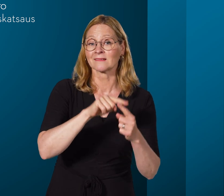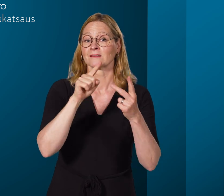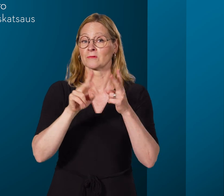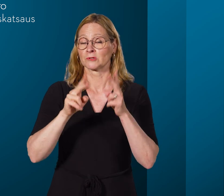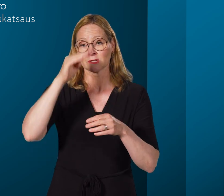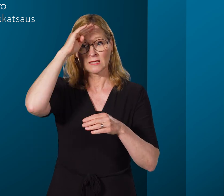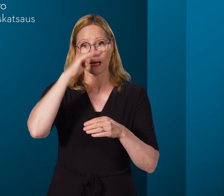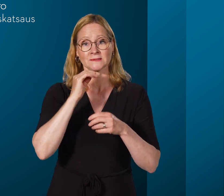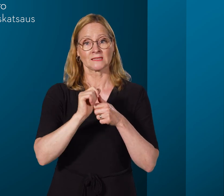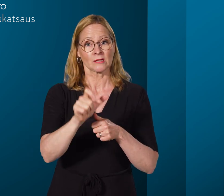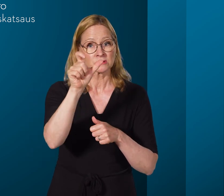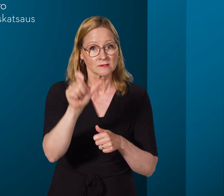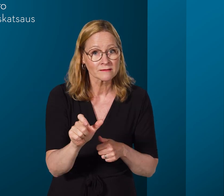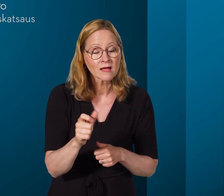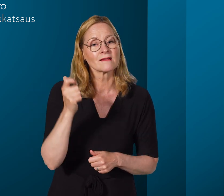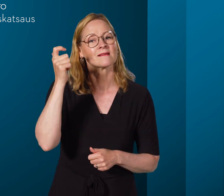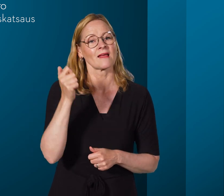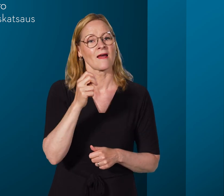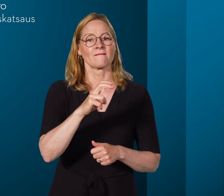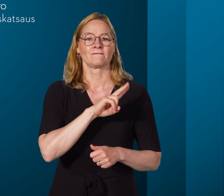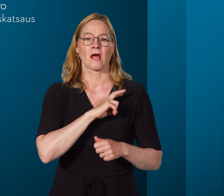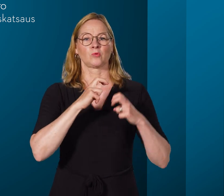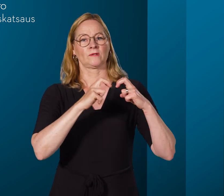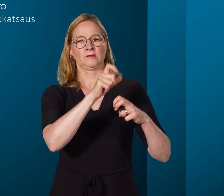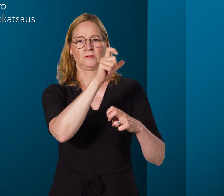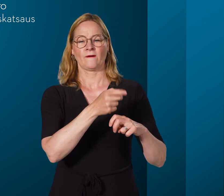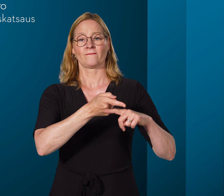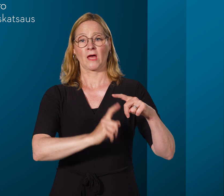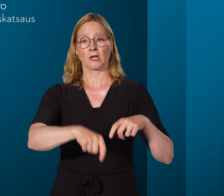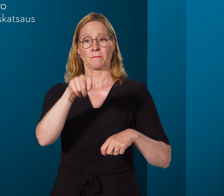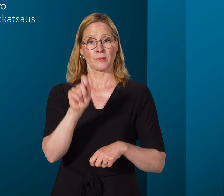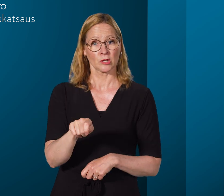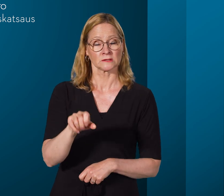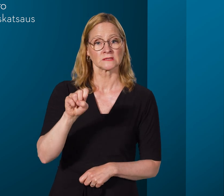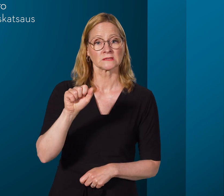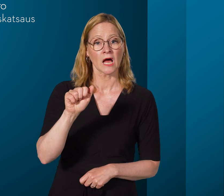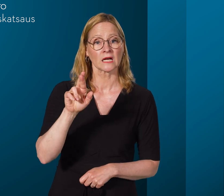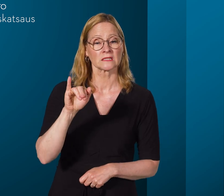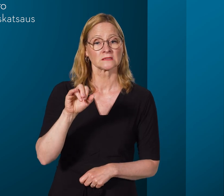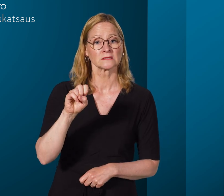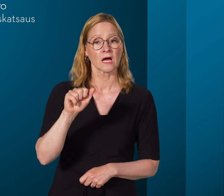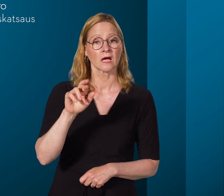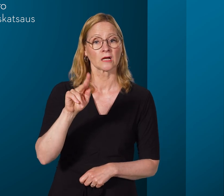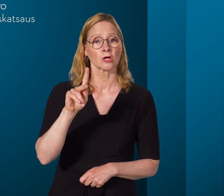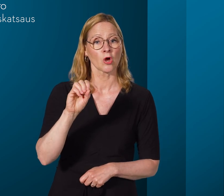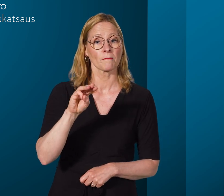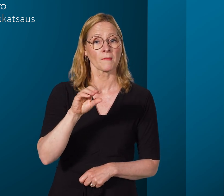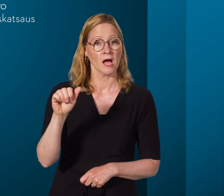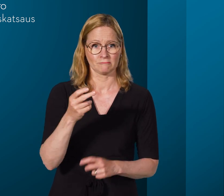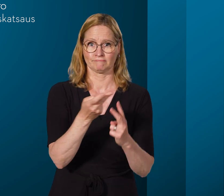sekä kansanedustaja ja Kela-valtuutettujen varapuheenjohtaja Sari Sarkomaa -